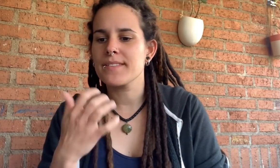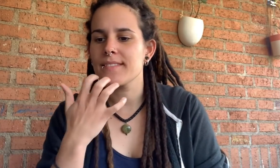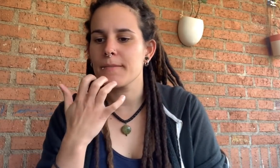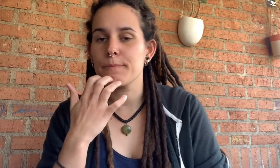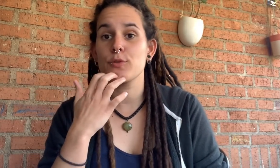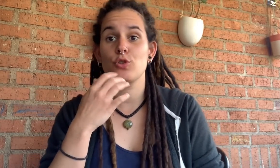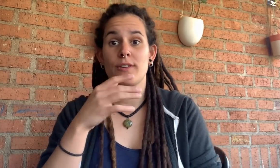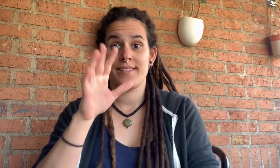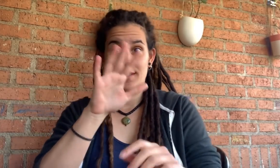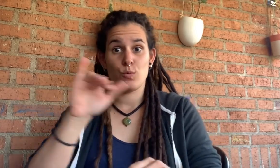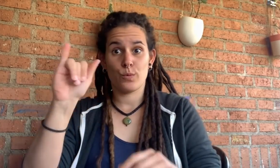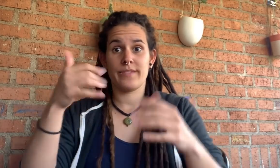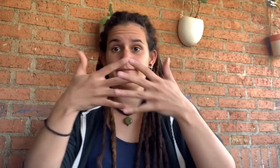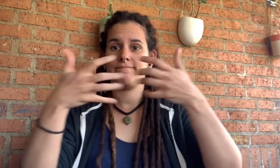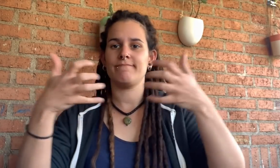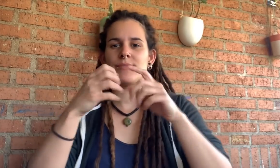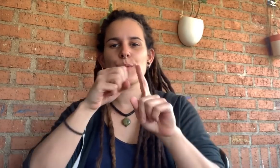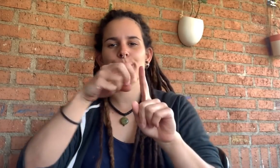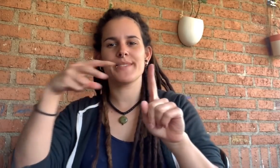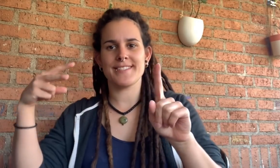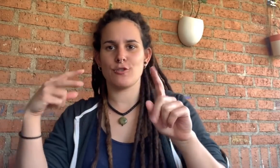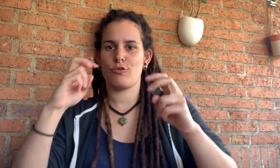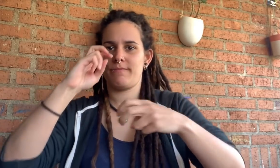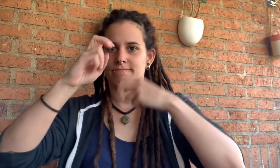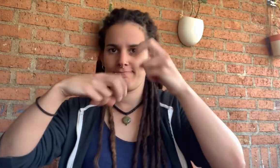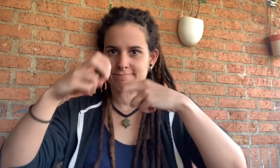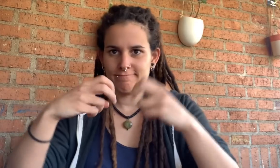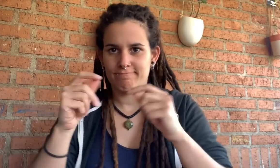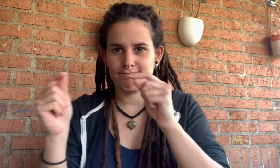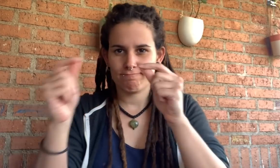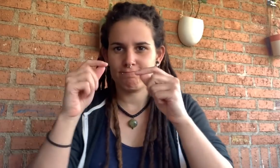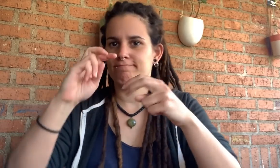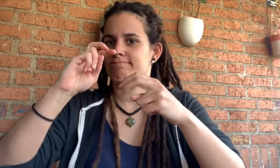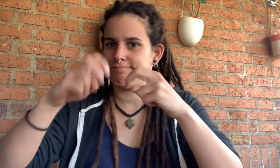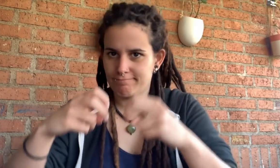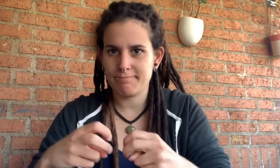La visión de la EUDY ha sido sometida a debate y mejora,